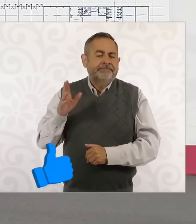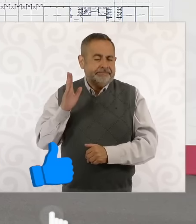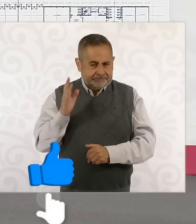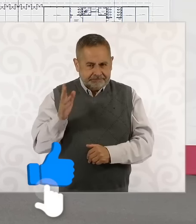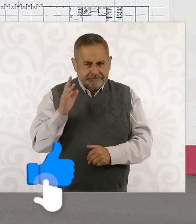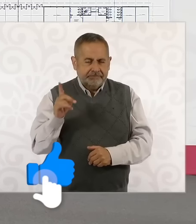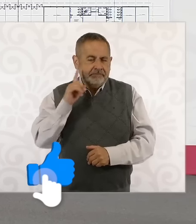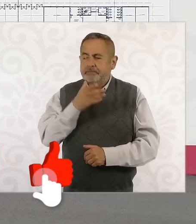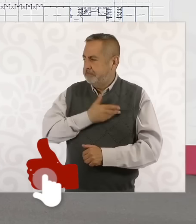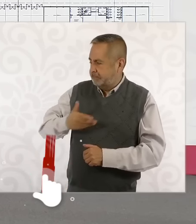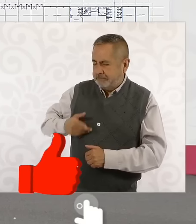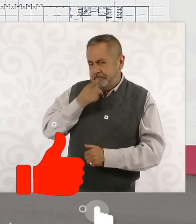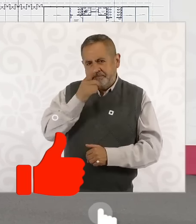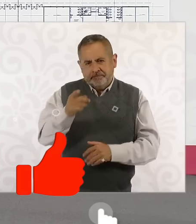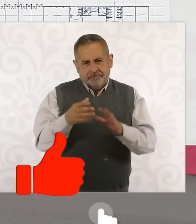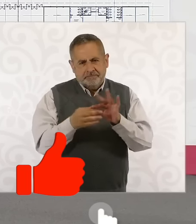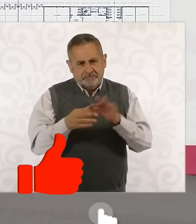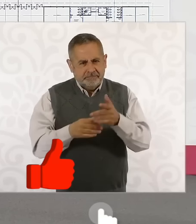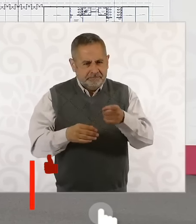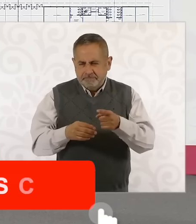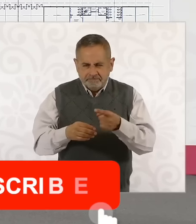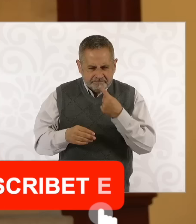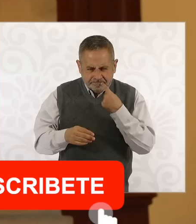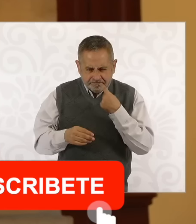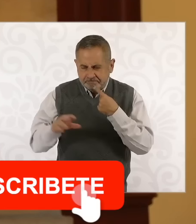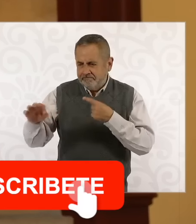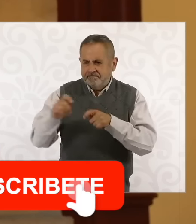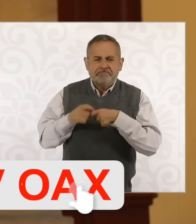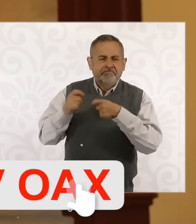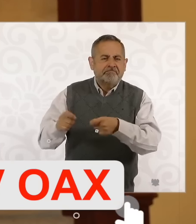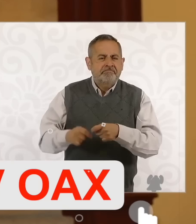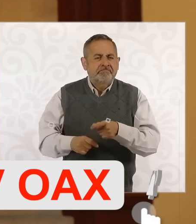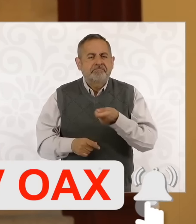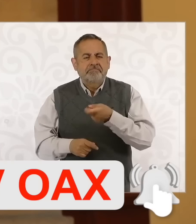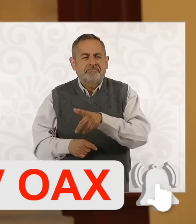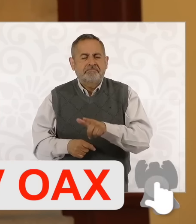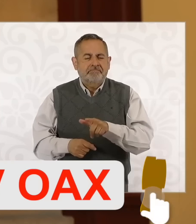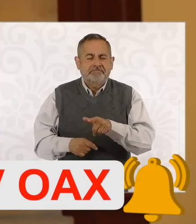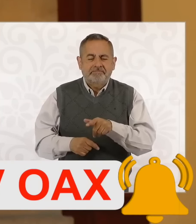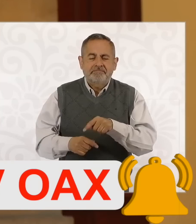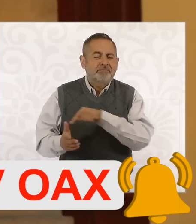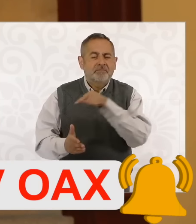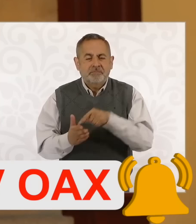presidenta e eh designó la estación La Corregidora en Querétaro. Eh, se ha hablado en el tema,